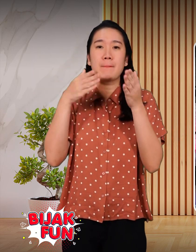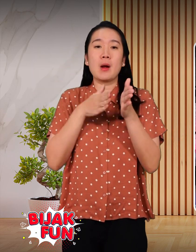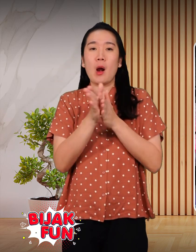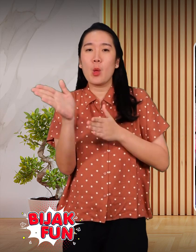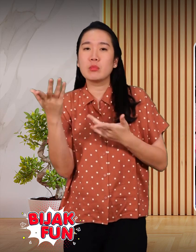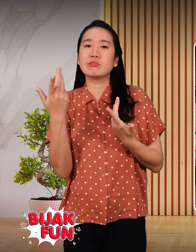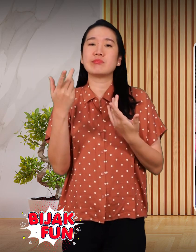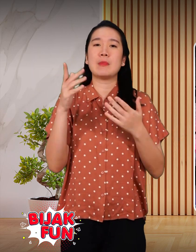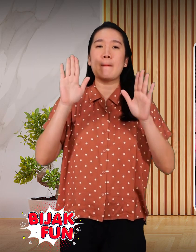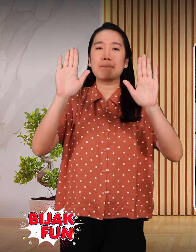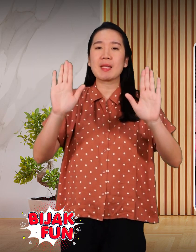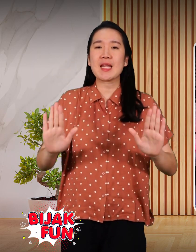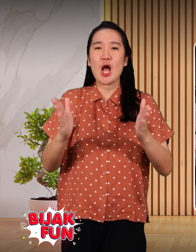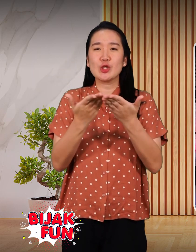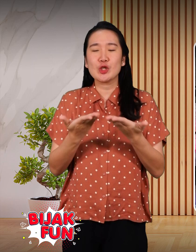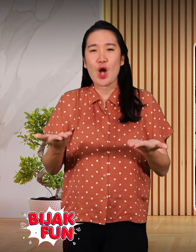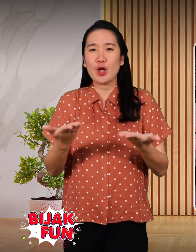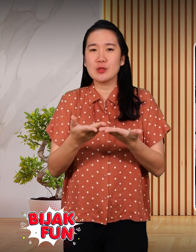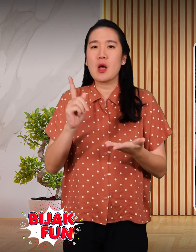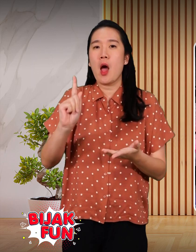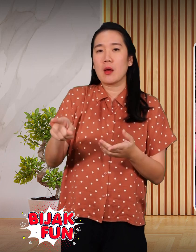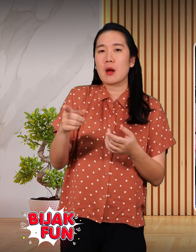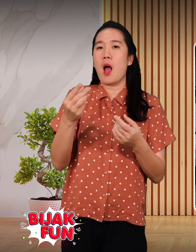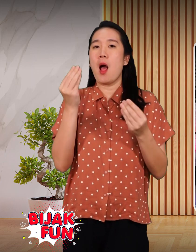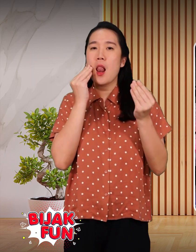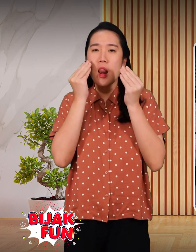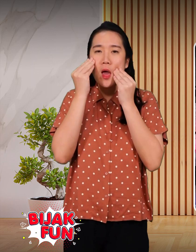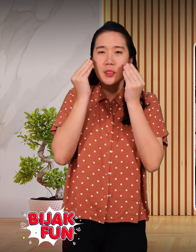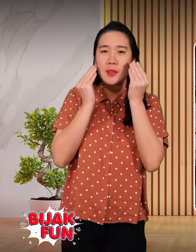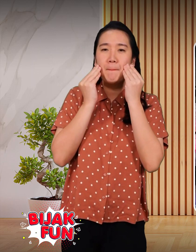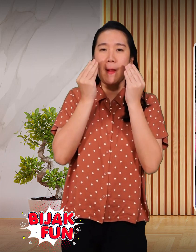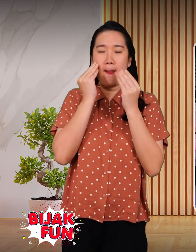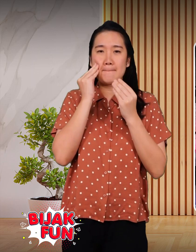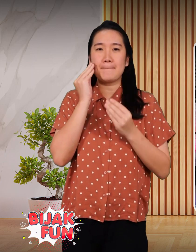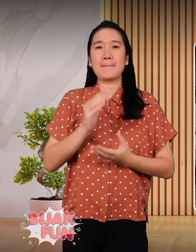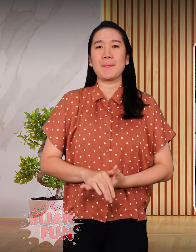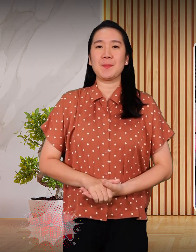Dia mulai mempelajari melalui media sosial, menggunakan alat-alat make-up seadanya.